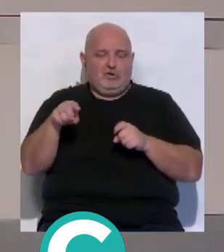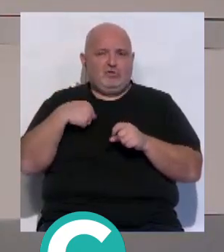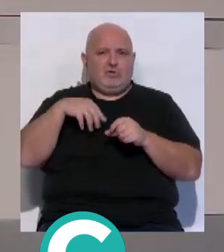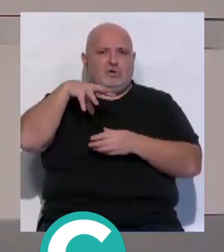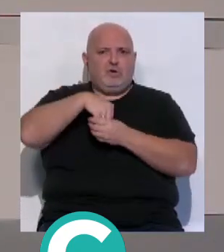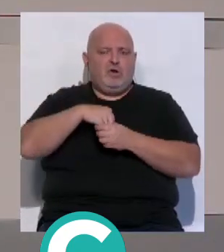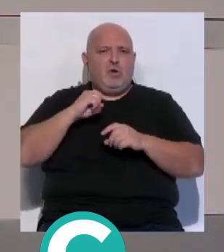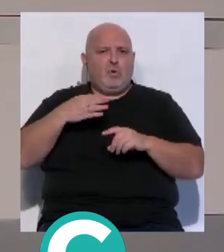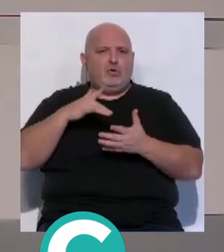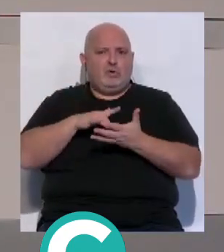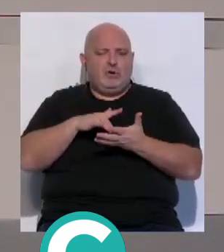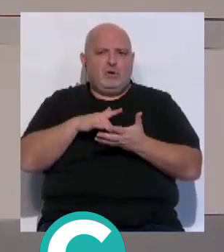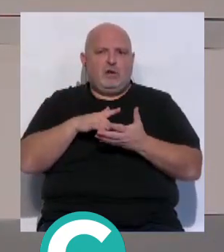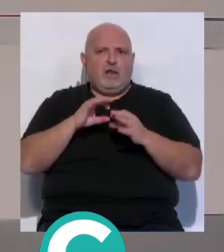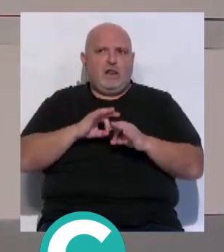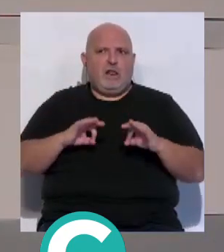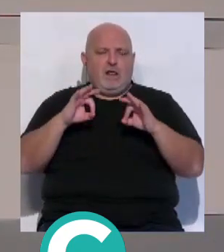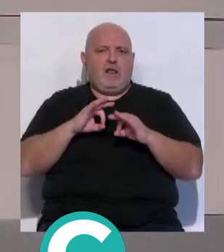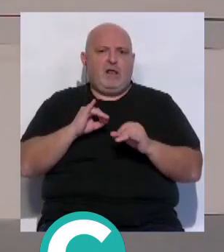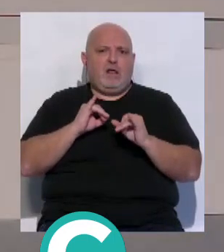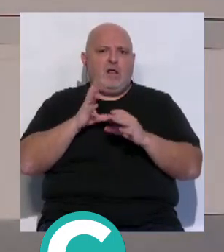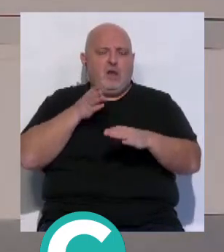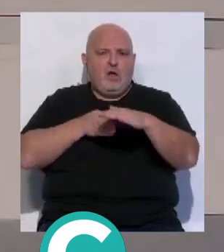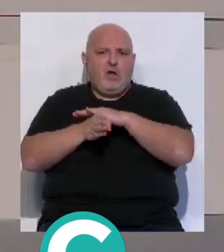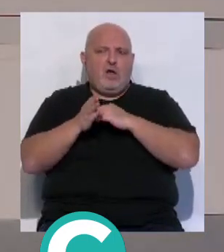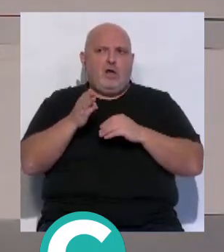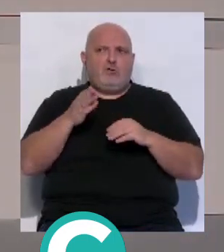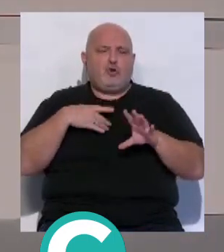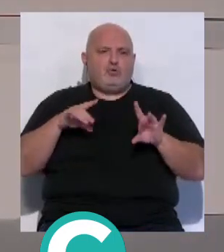de un club de fútbol y no me atrevo a entrar en un club de fútbol o a manejar un club de fútbol